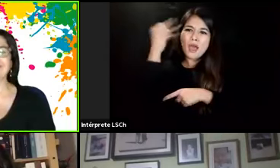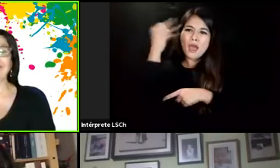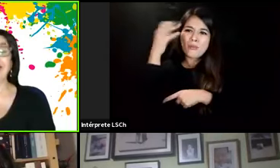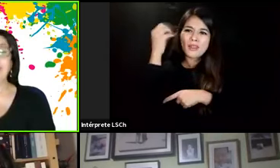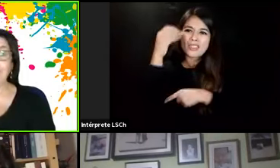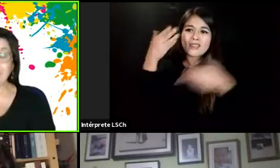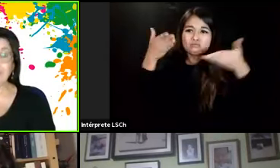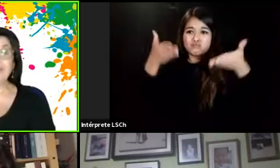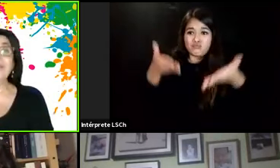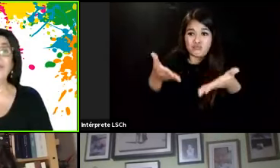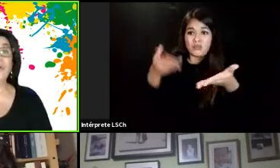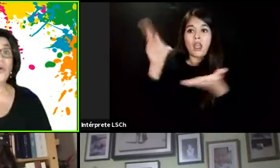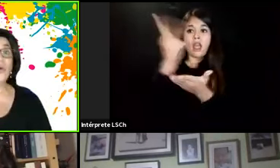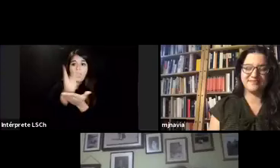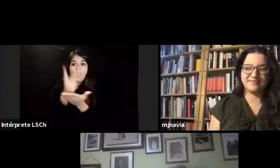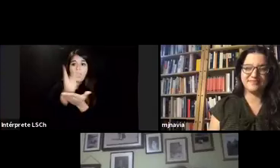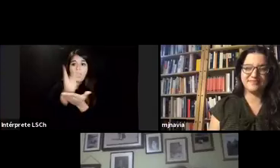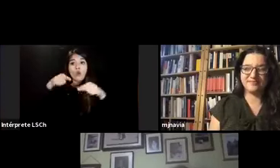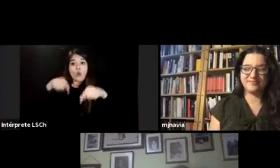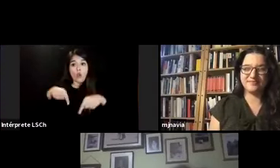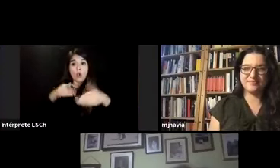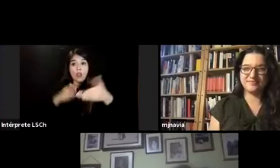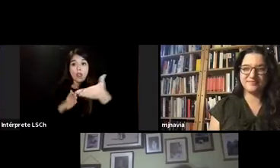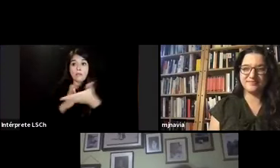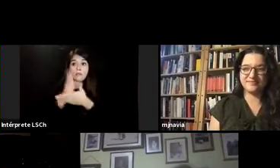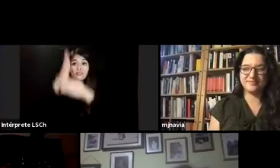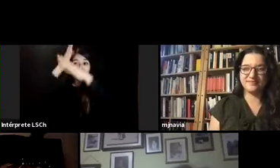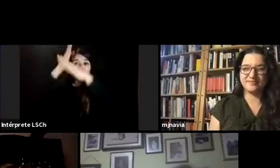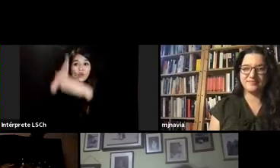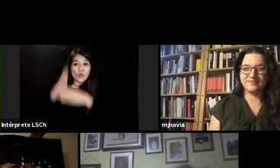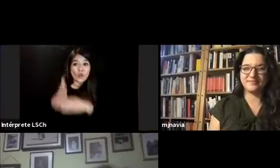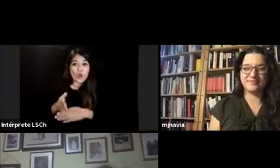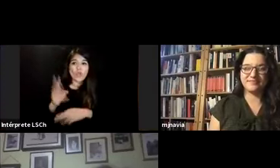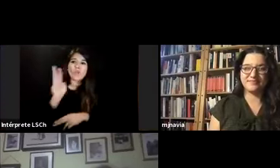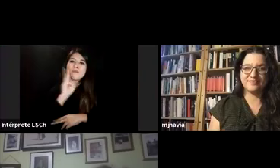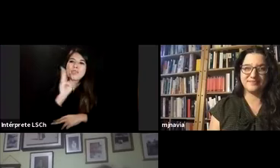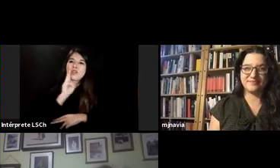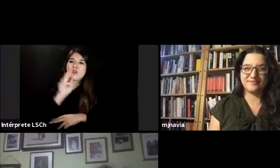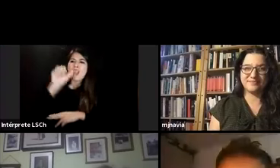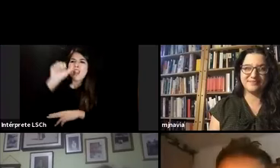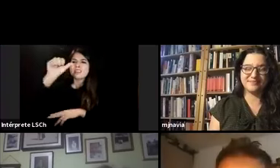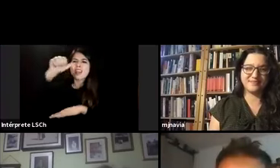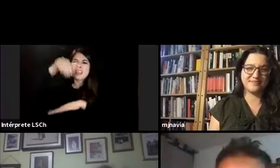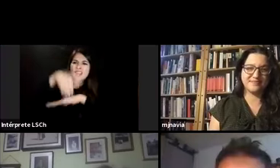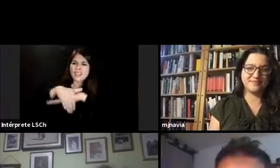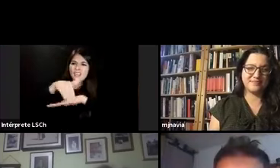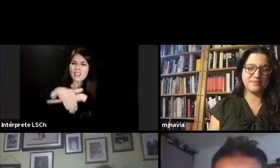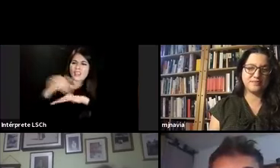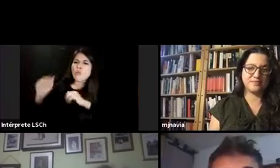las artes a partir de hoy los miércoles a las dieciocho les acompañaremos con